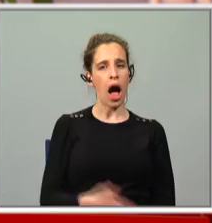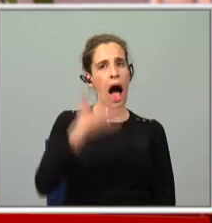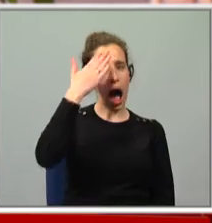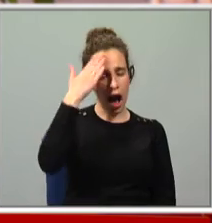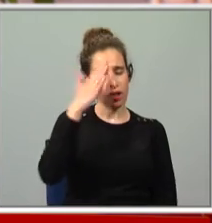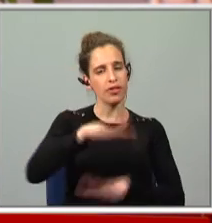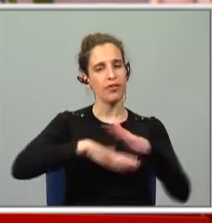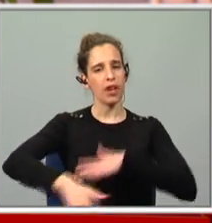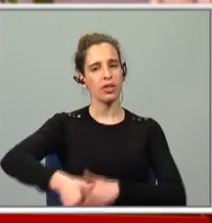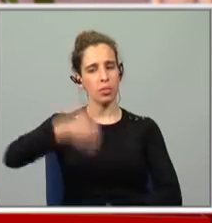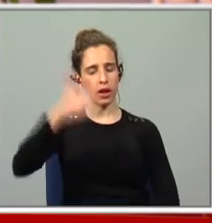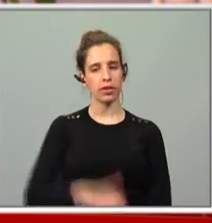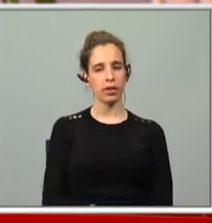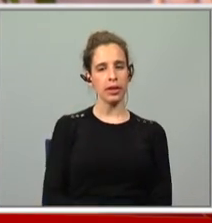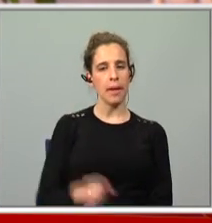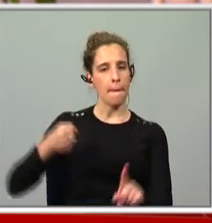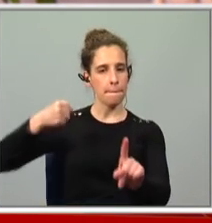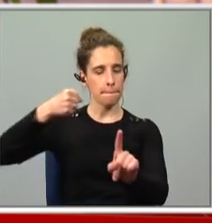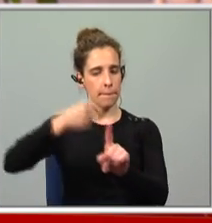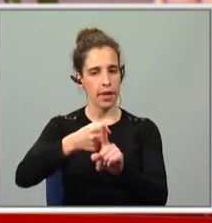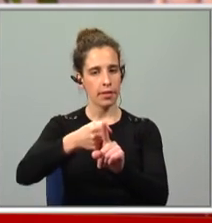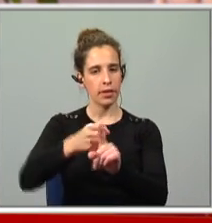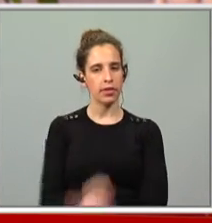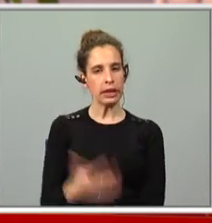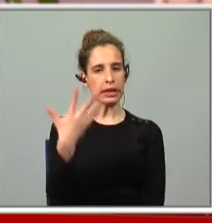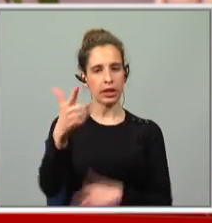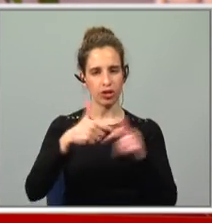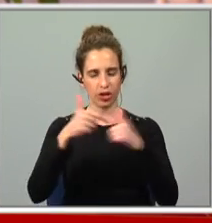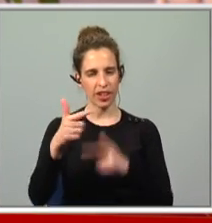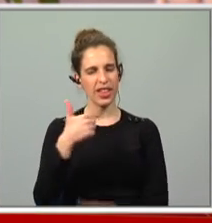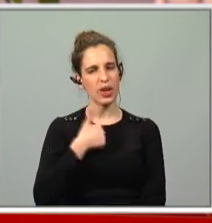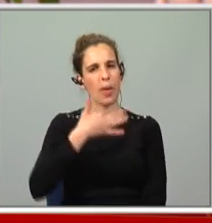fazes muito bem e esse desafio fica cinco estrelas e eu tenho certeza que 你做得很好，這個挑戰仍然存在五顆星，我確定